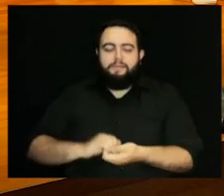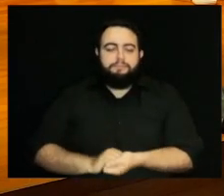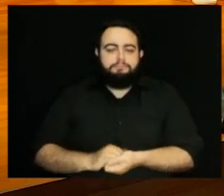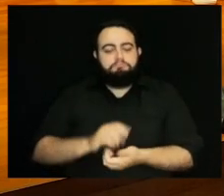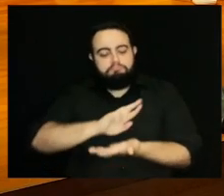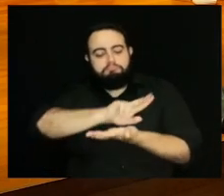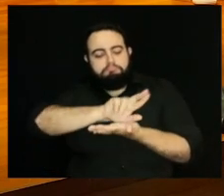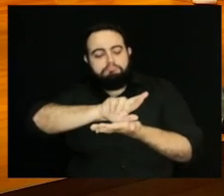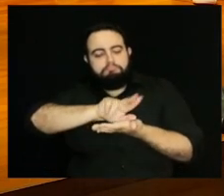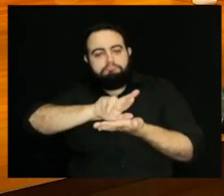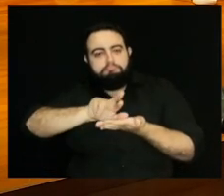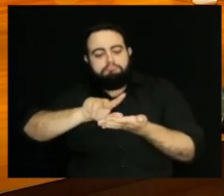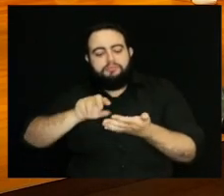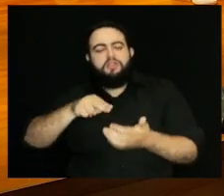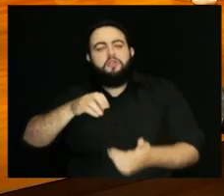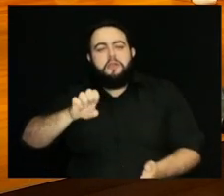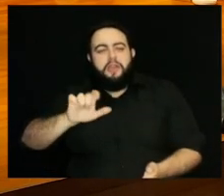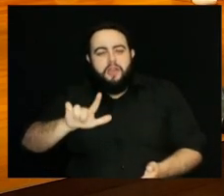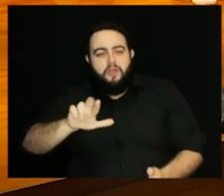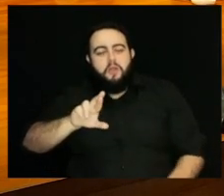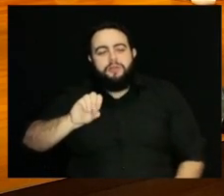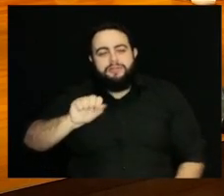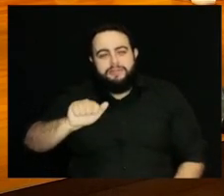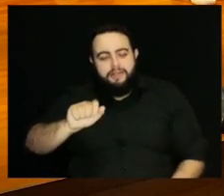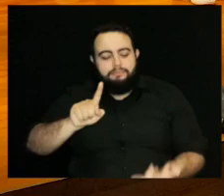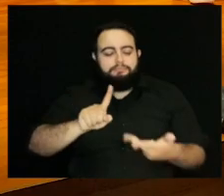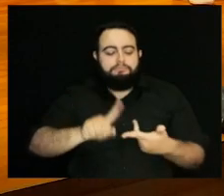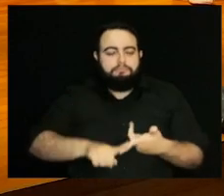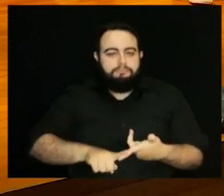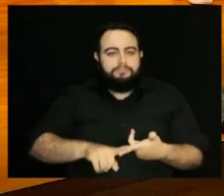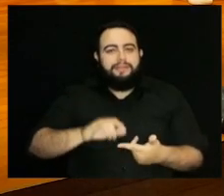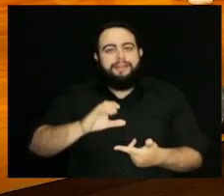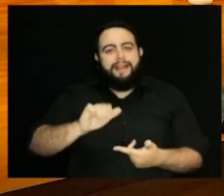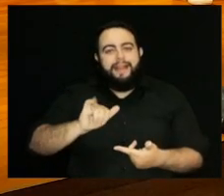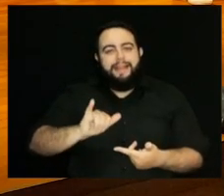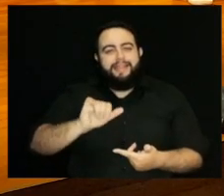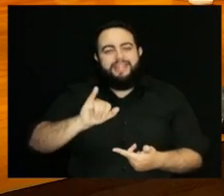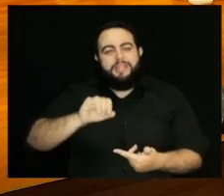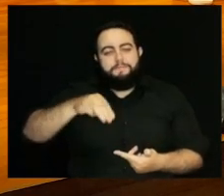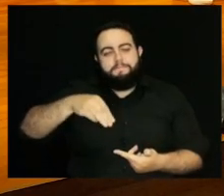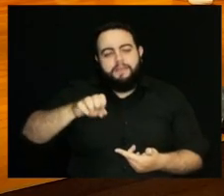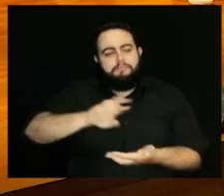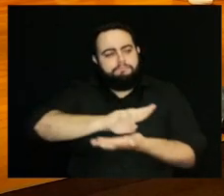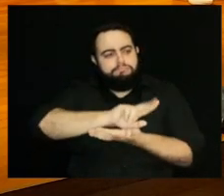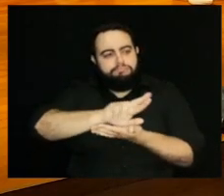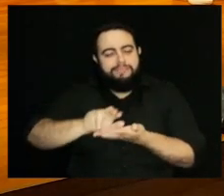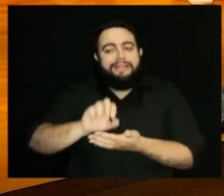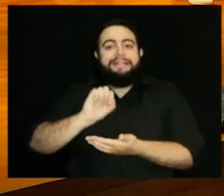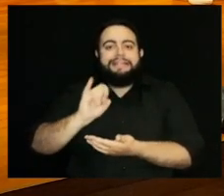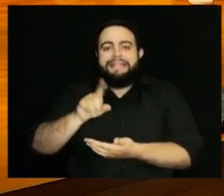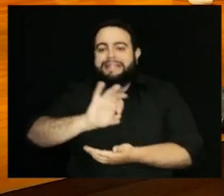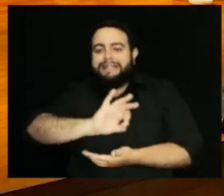o Noel Rosa era carioca. As pessoas que não eram do Rio de Janeiro tinham ido morar lá. A única